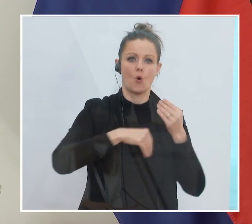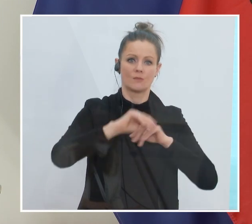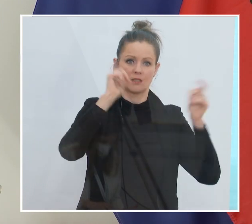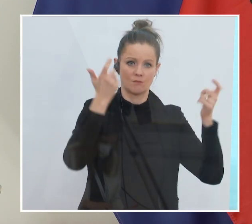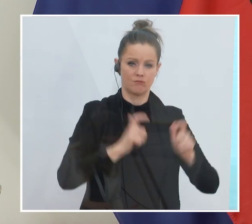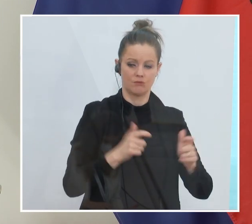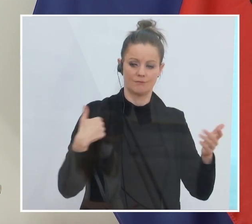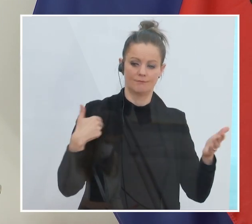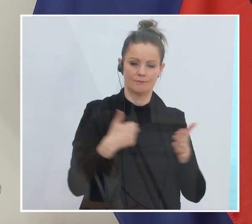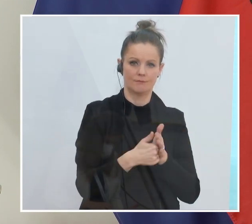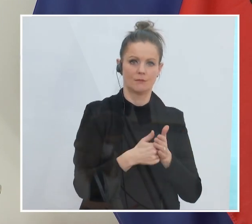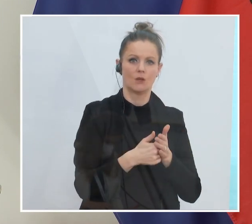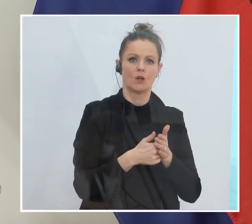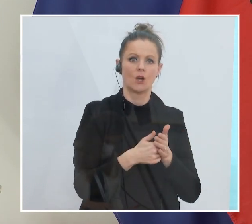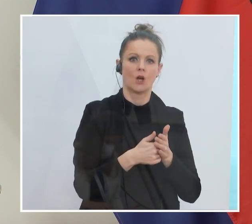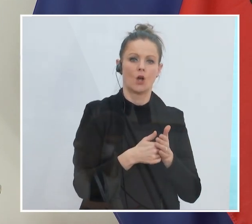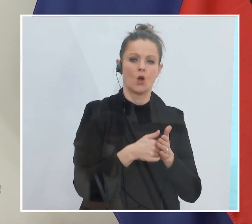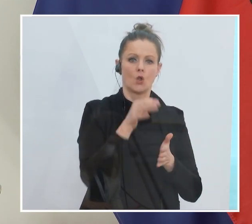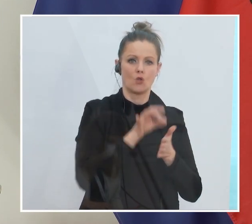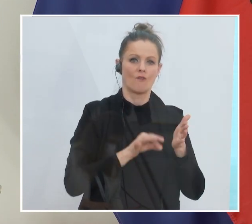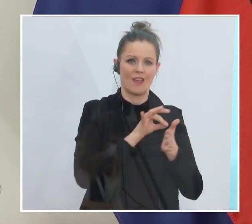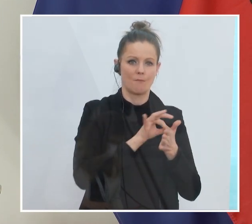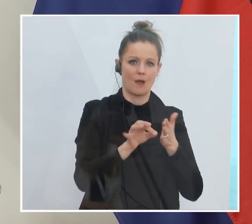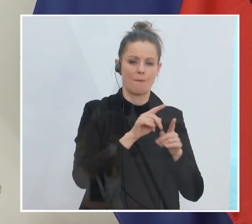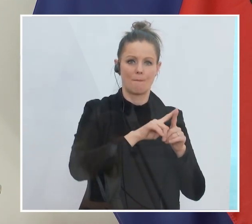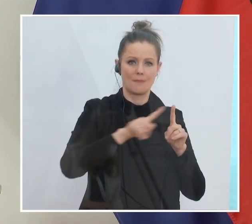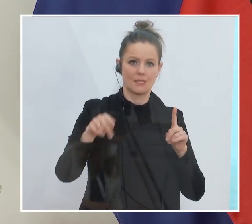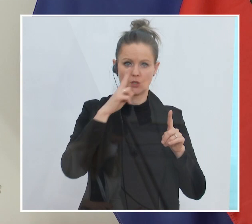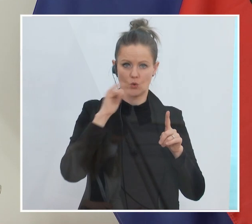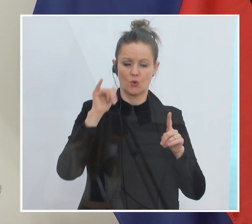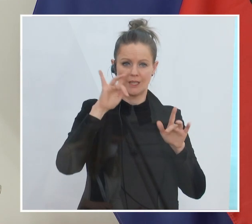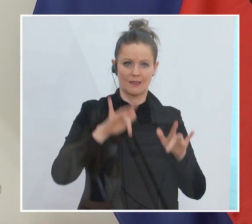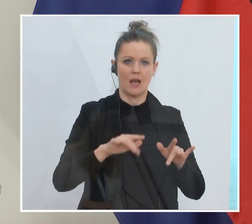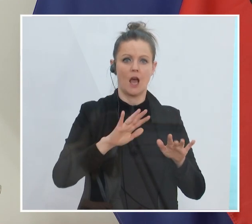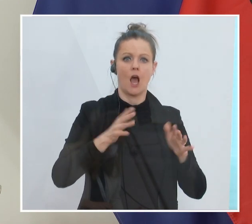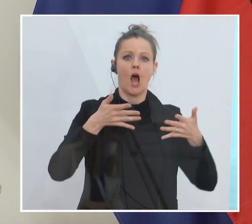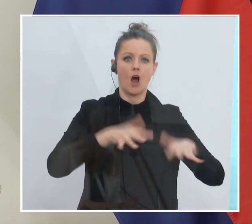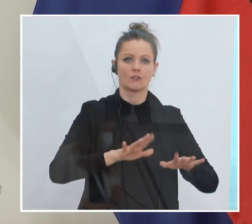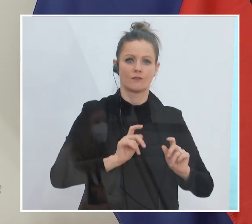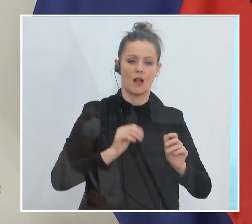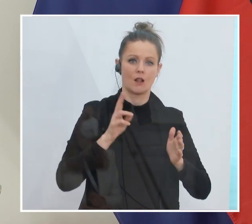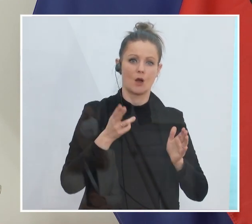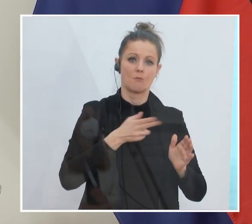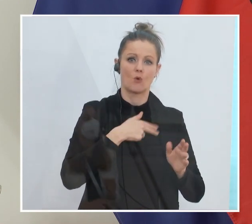Monaten November bis Juni hat, kann eben diesen Ausfallsbonus beantragen. Das betrifft jetzt ja